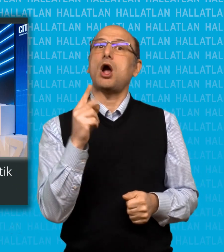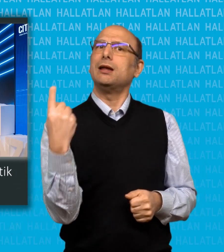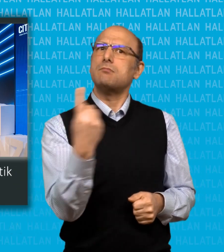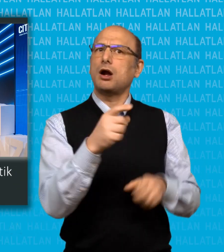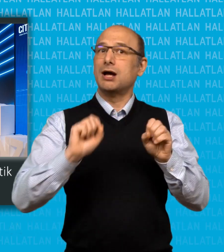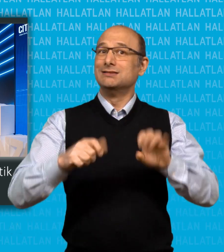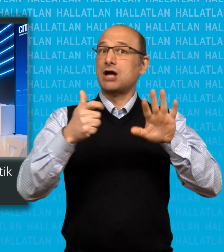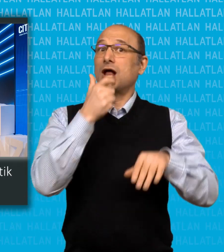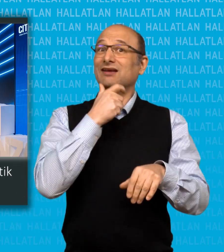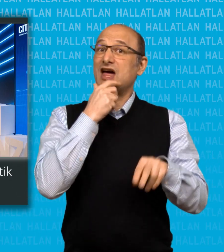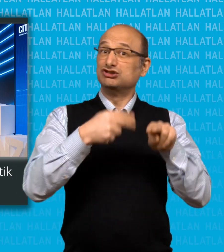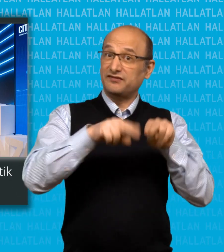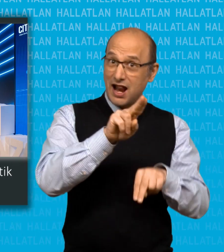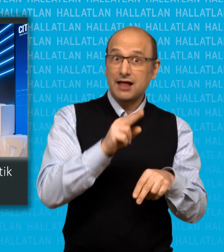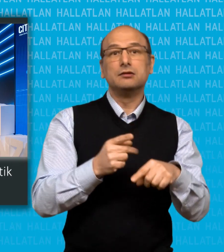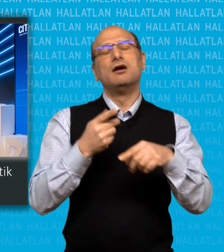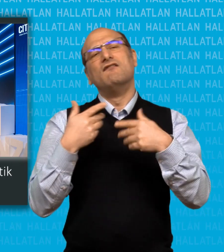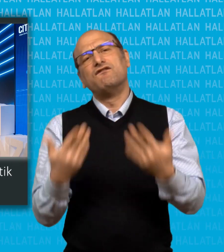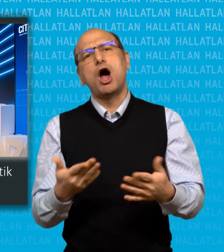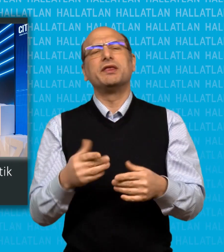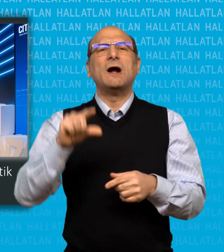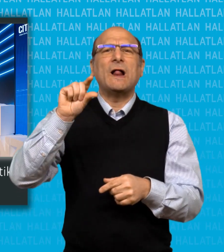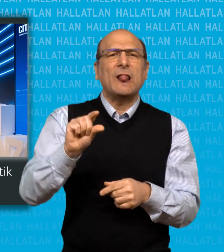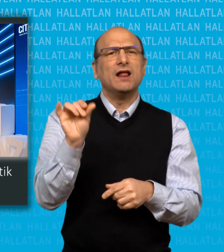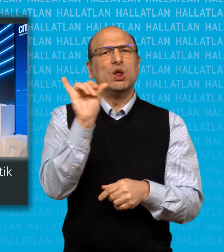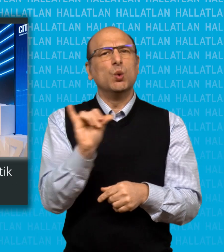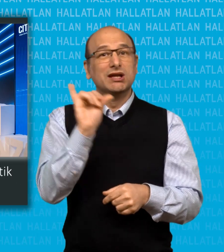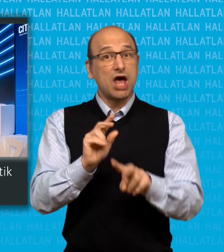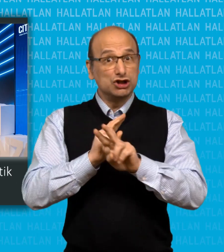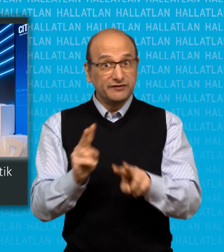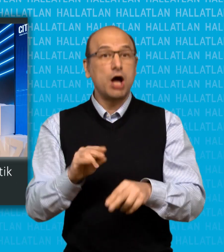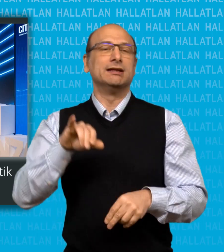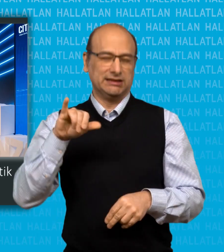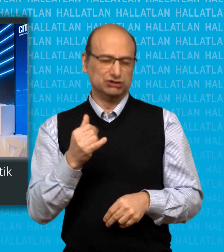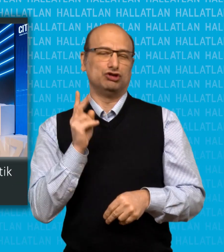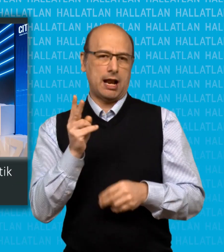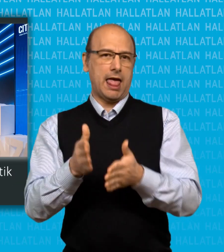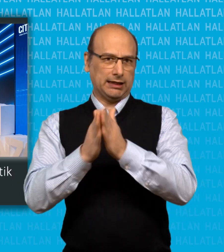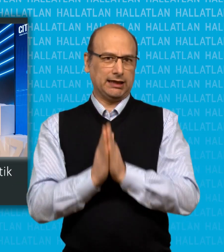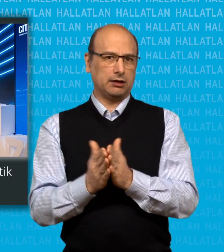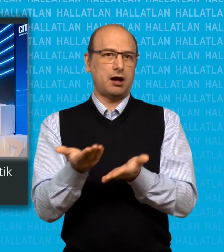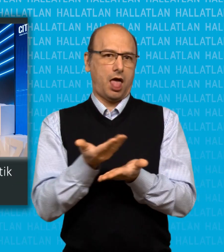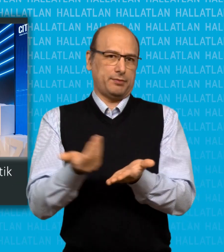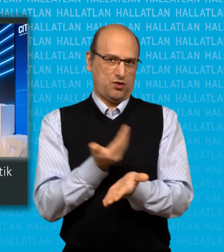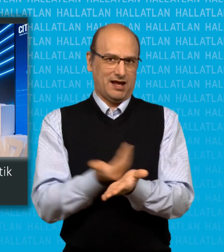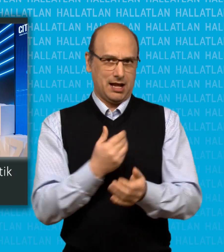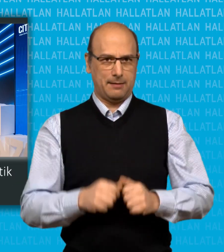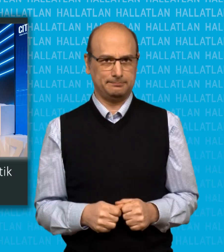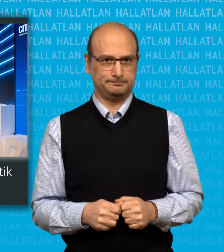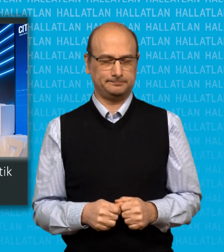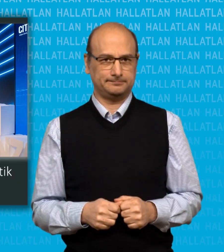kérelmezhetik a 16 év feletti munkanélküliek és a létminimum alatt élő nyugdíjasok is.